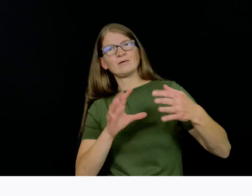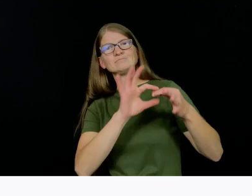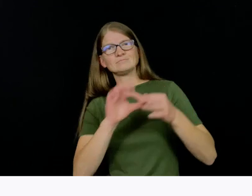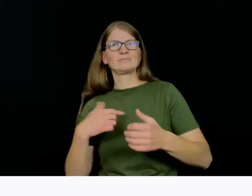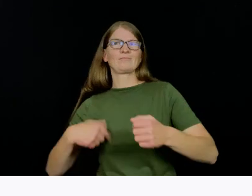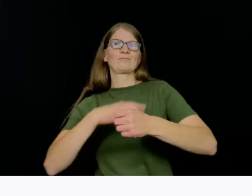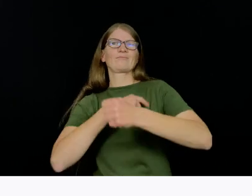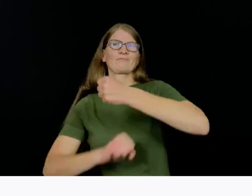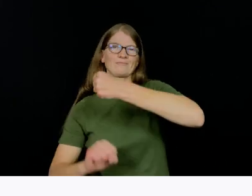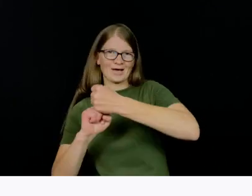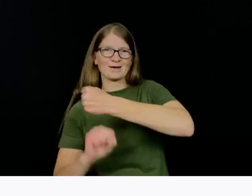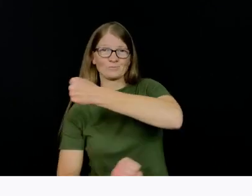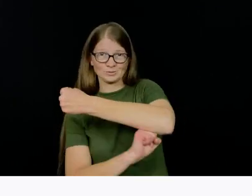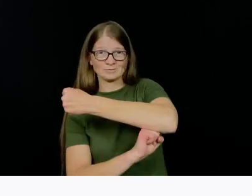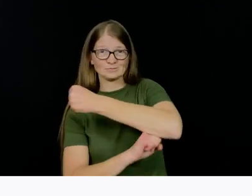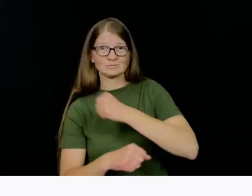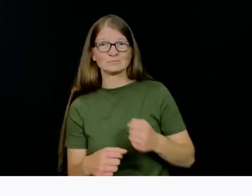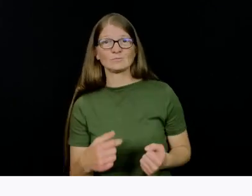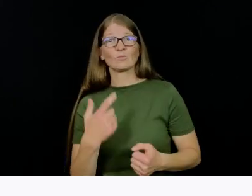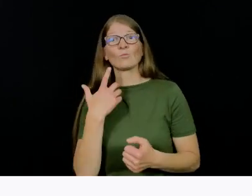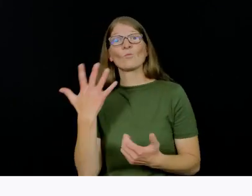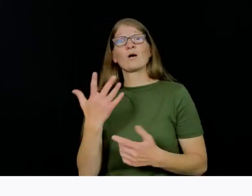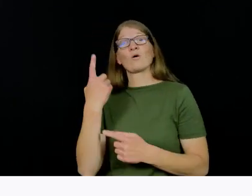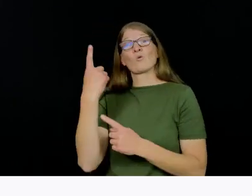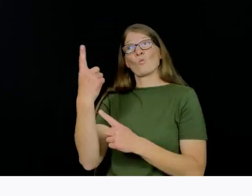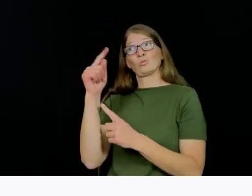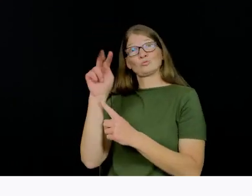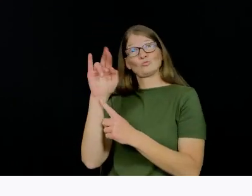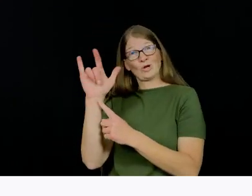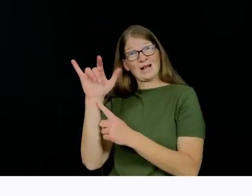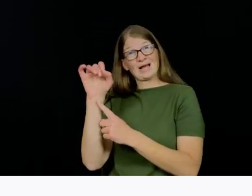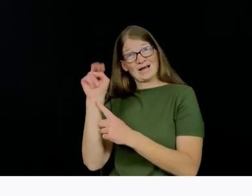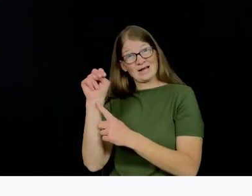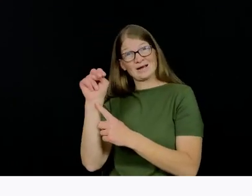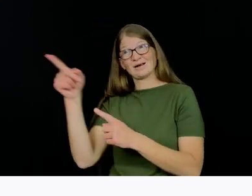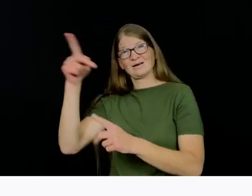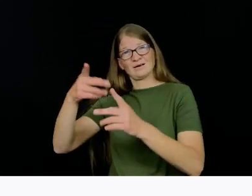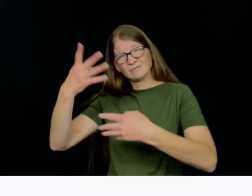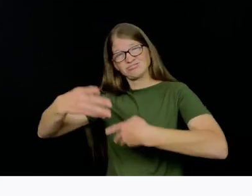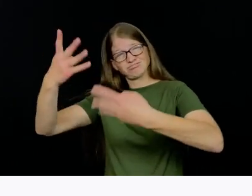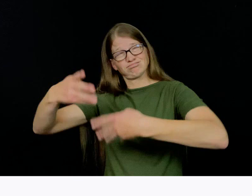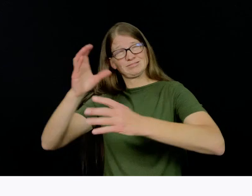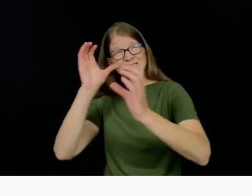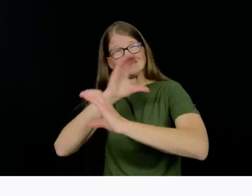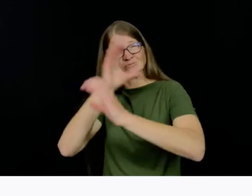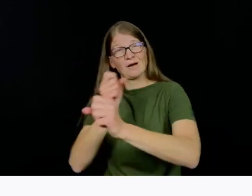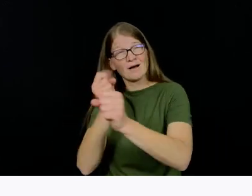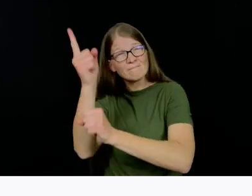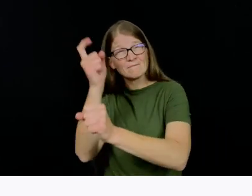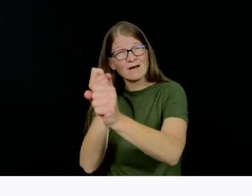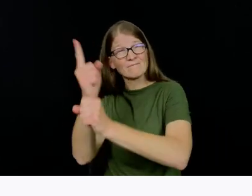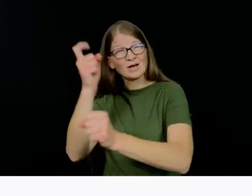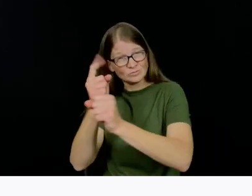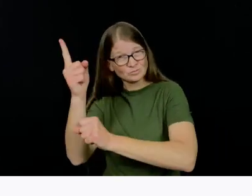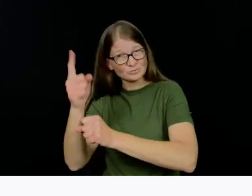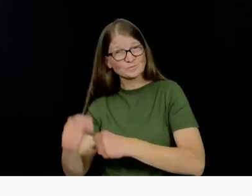الذي يتيح لنا الإجابة على تريليونات من الاستفسارات كل عام العنصر الأول هو التزامنا الراسخ